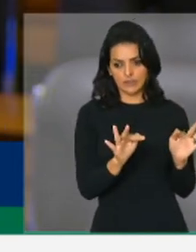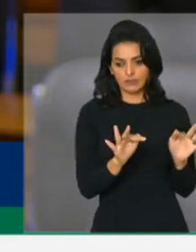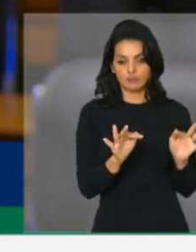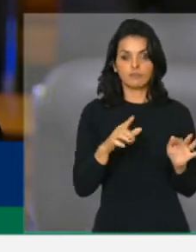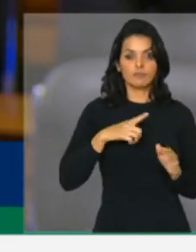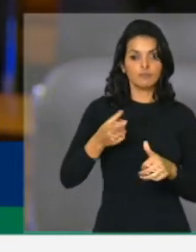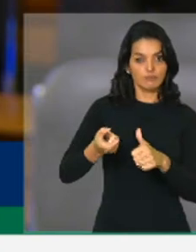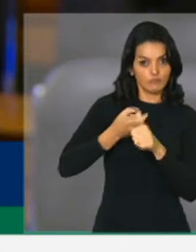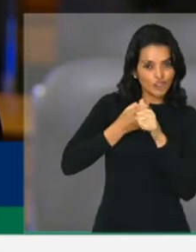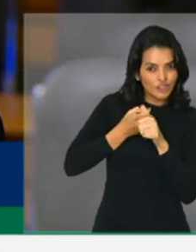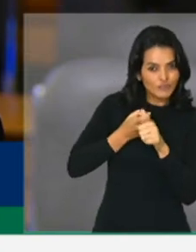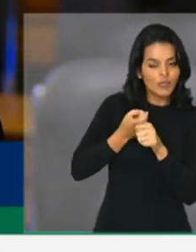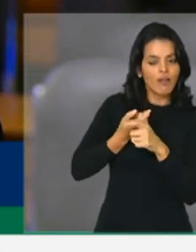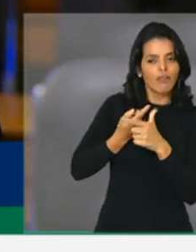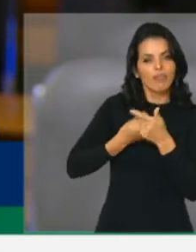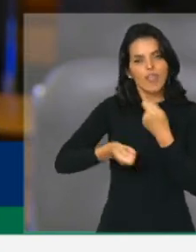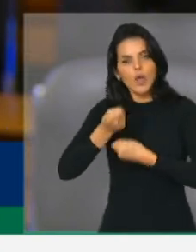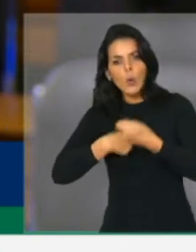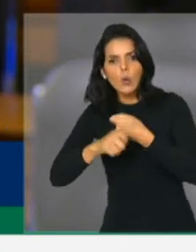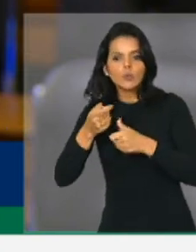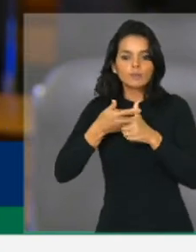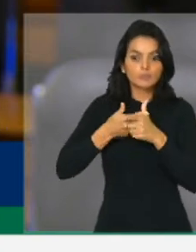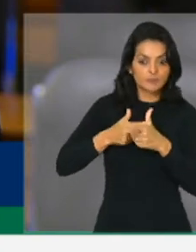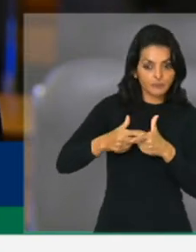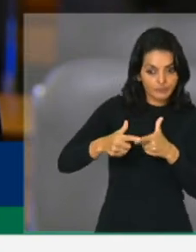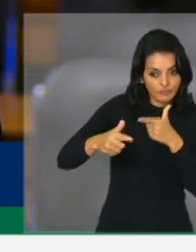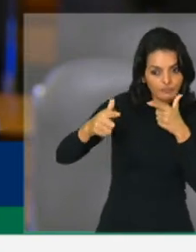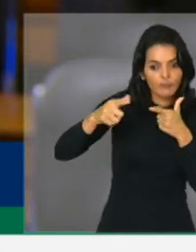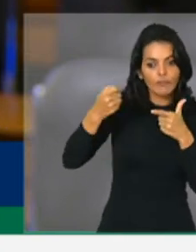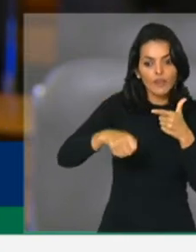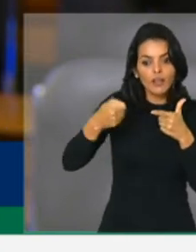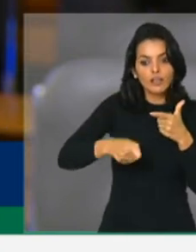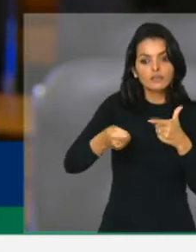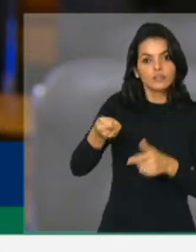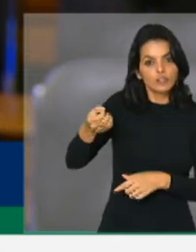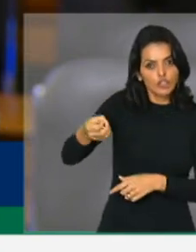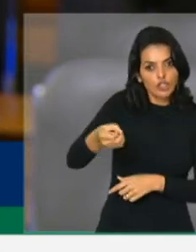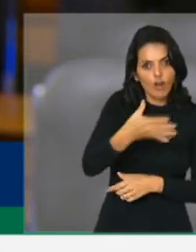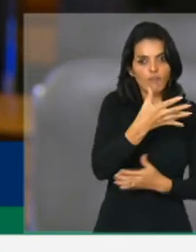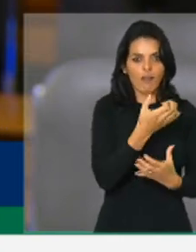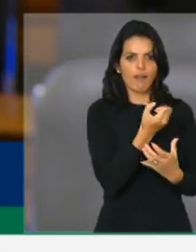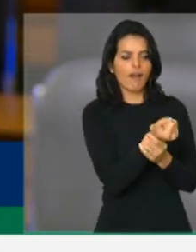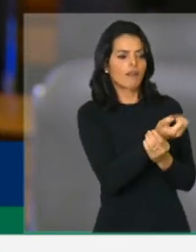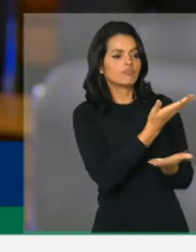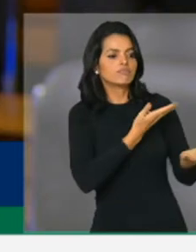AQUELES QUE FORAM TOMADOS INICIALMENTE... CLARAMENTE SÃO GARANTIDAS QUE TAMBÉM NÃO ESTÃO VALENDO PORQUE 99% DE INADIMPLENTE NENHUMA